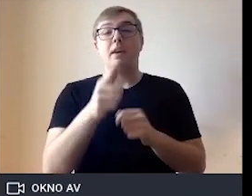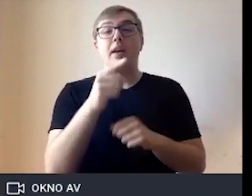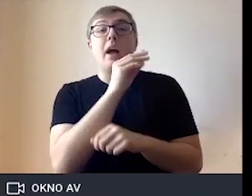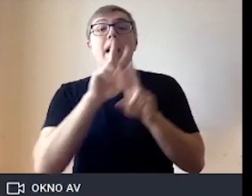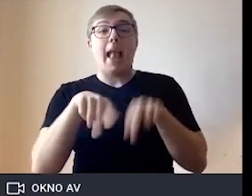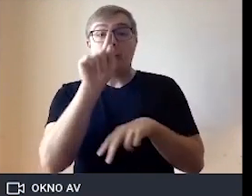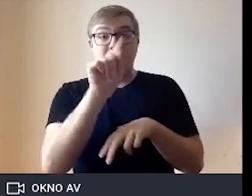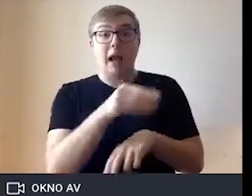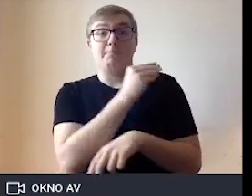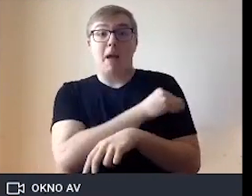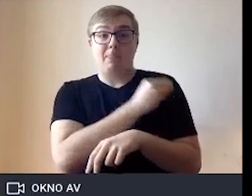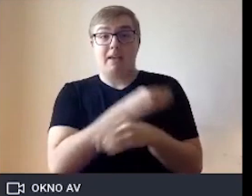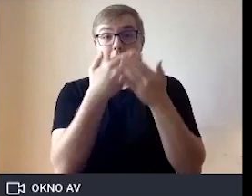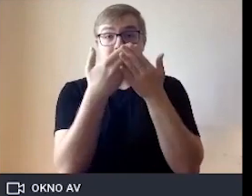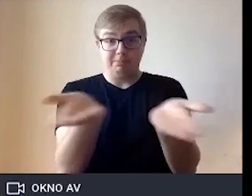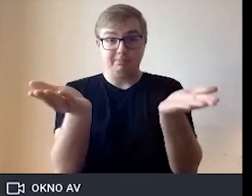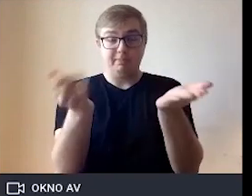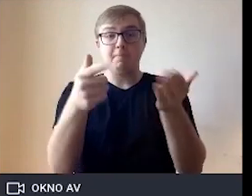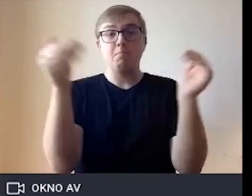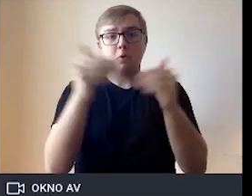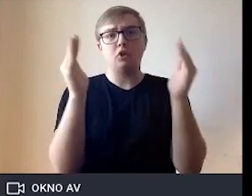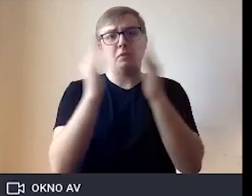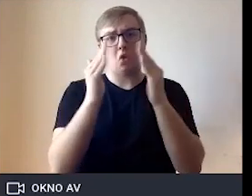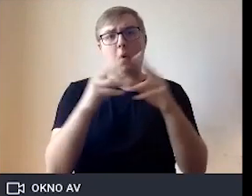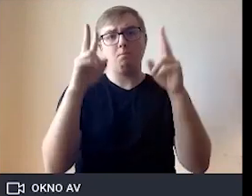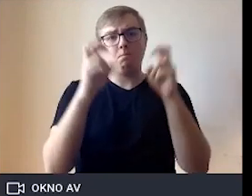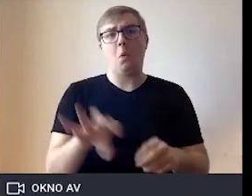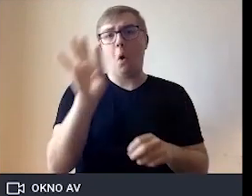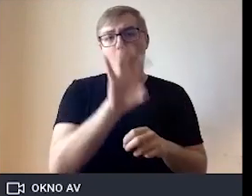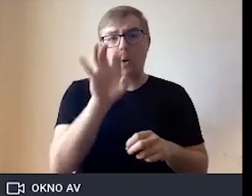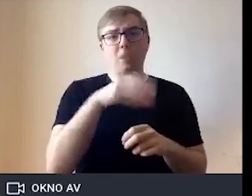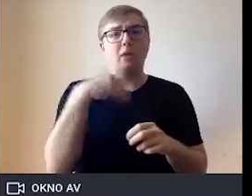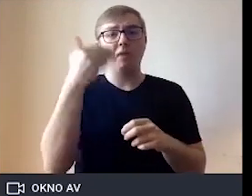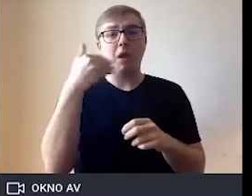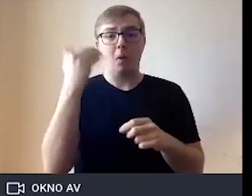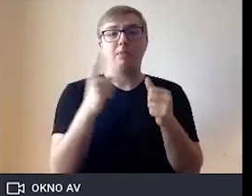To są materiały dla Was do oglądania. Gdybyście mieli czas i ochotę :)